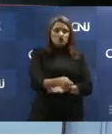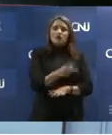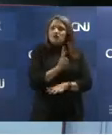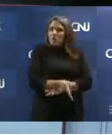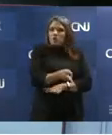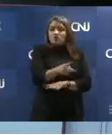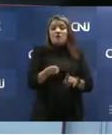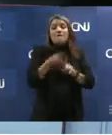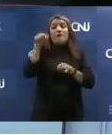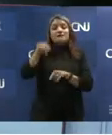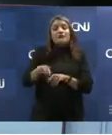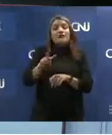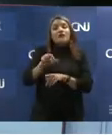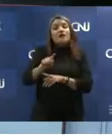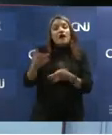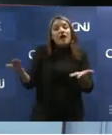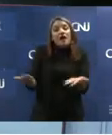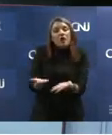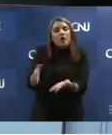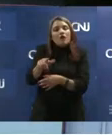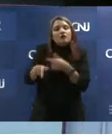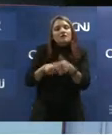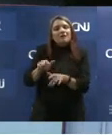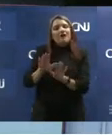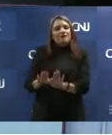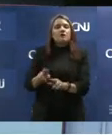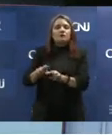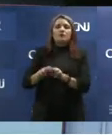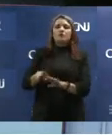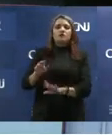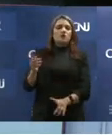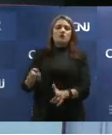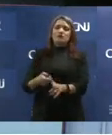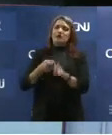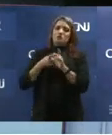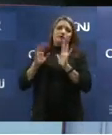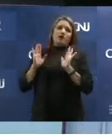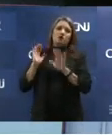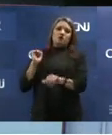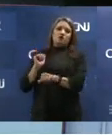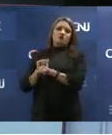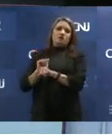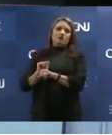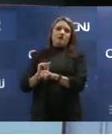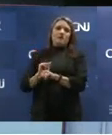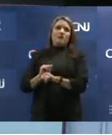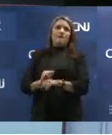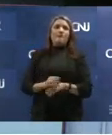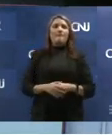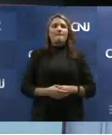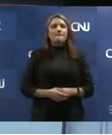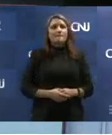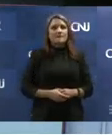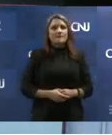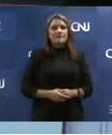tendo em vista a situação da Vara Por isso que foi esse o meu voto. Também presidente